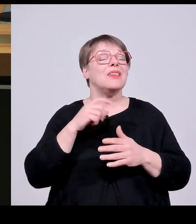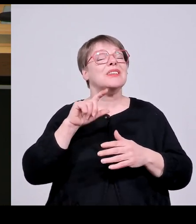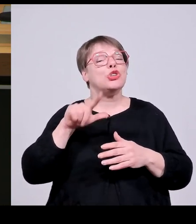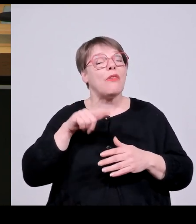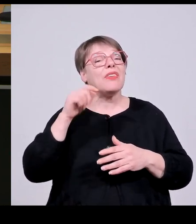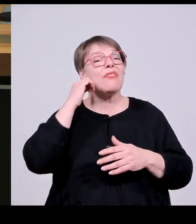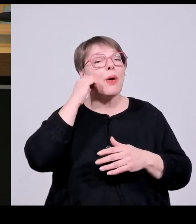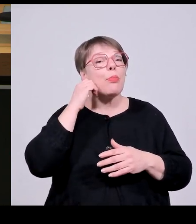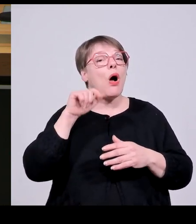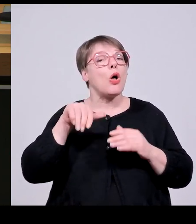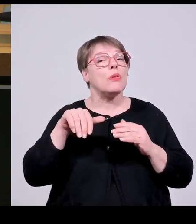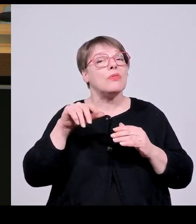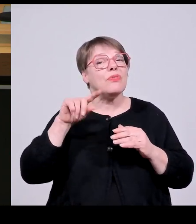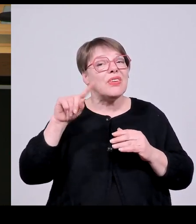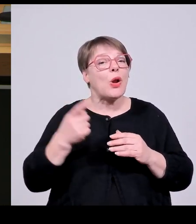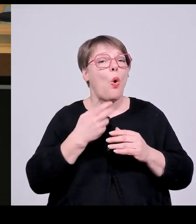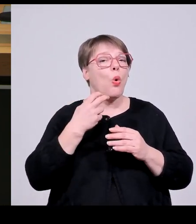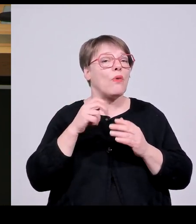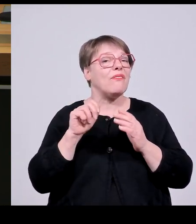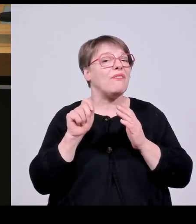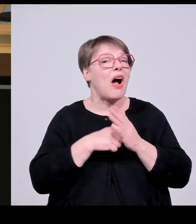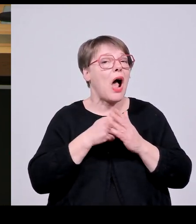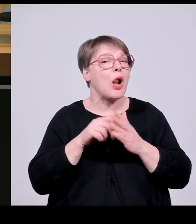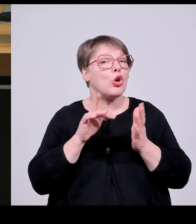Wähler das honorieren wird. Ich danke Ihnen. (Beifall) (Rednerwechsel)